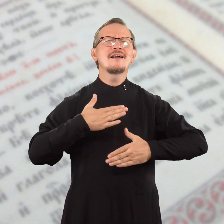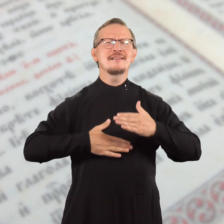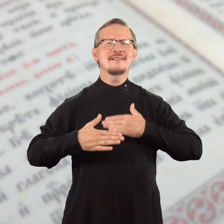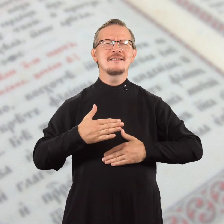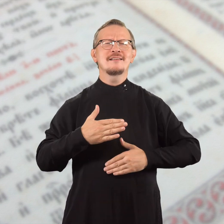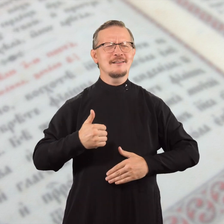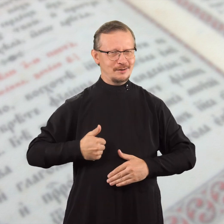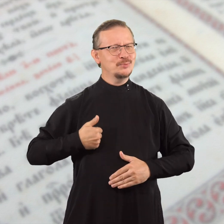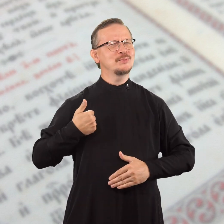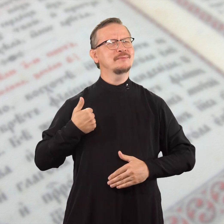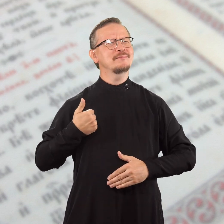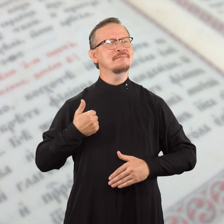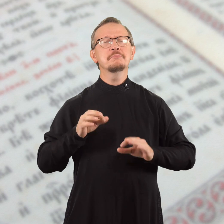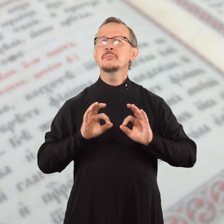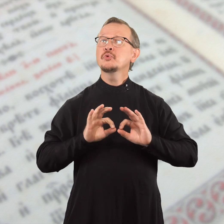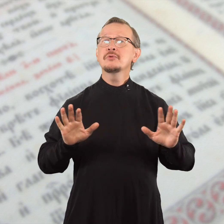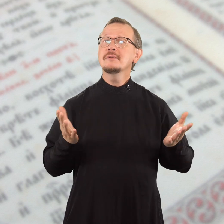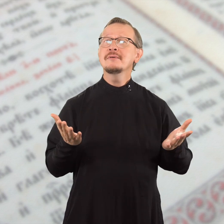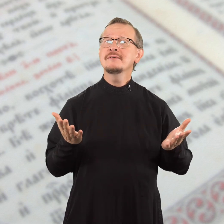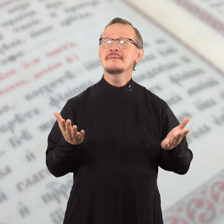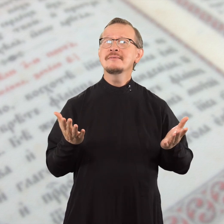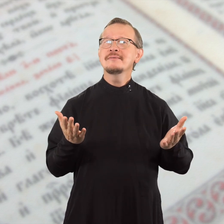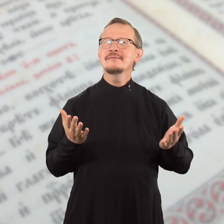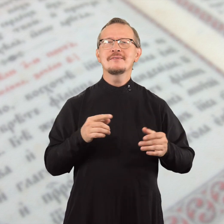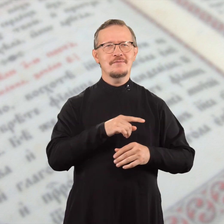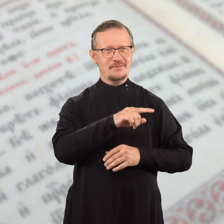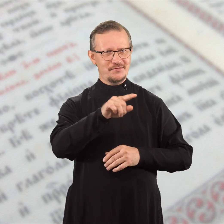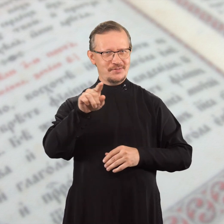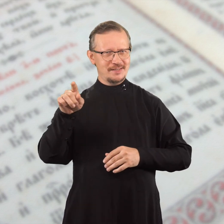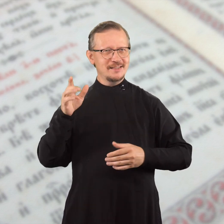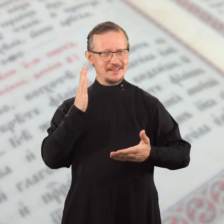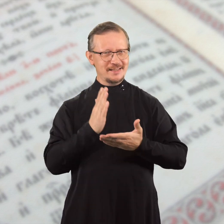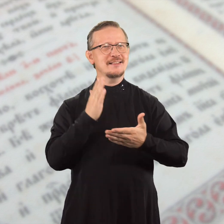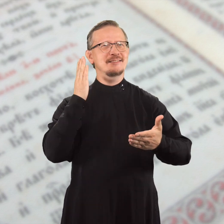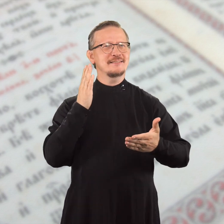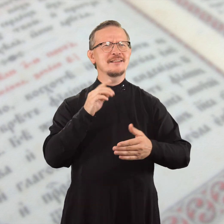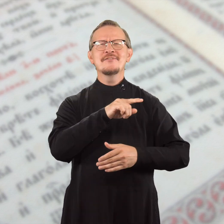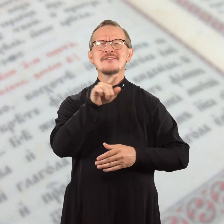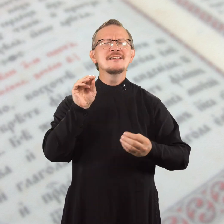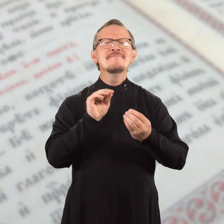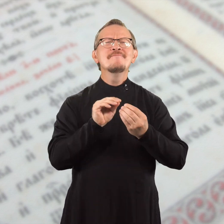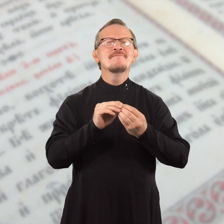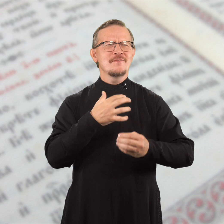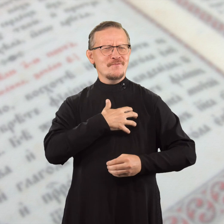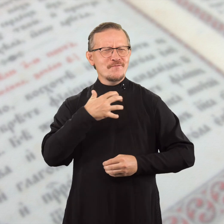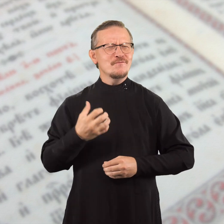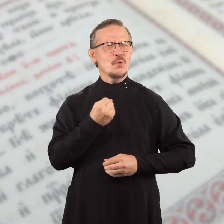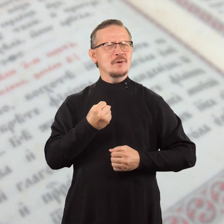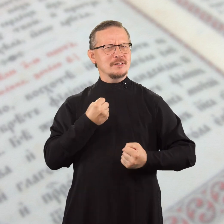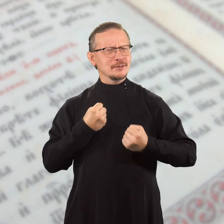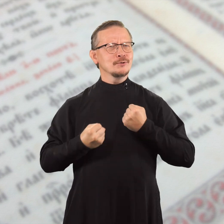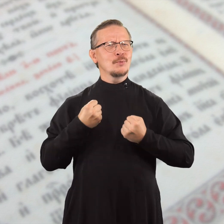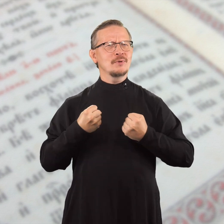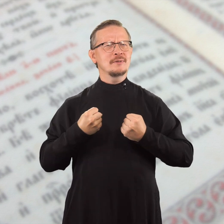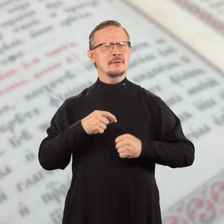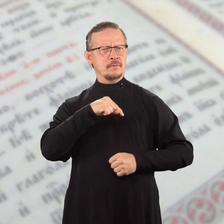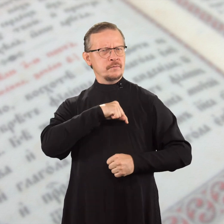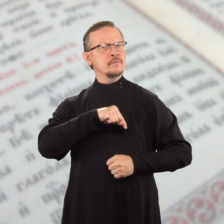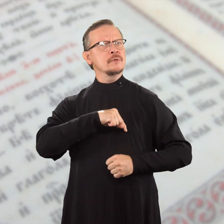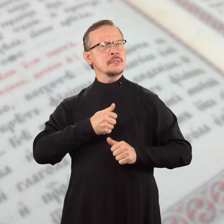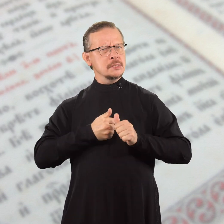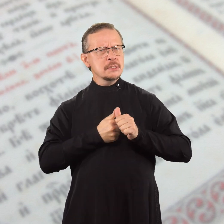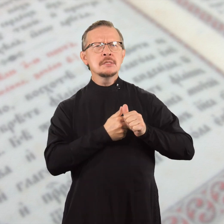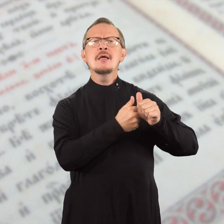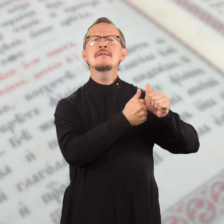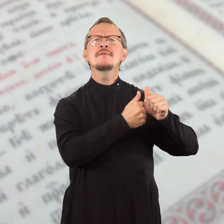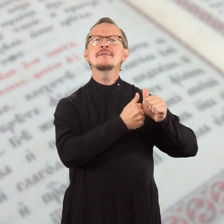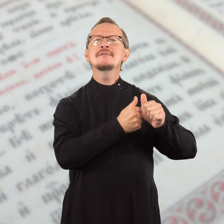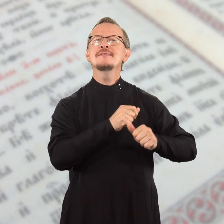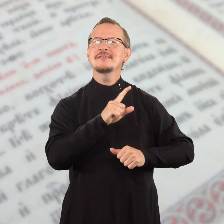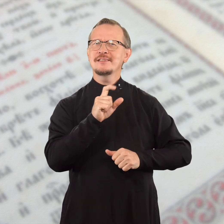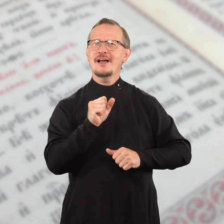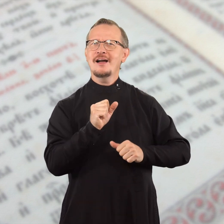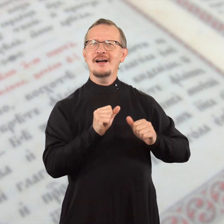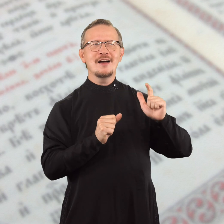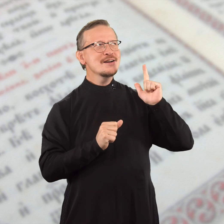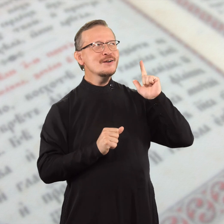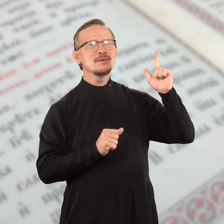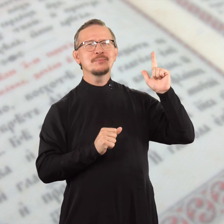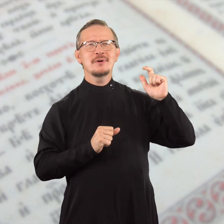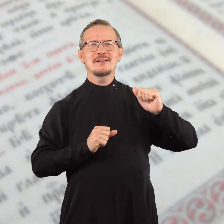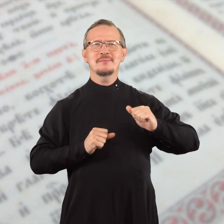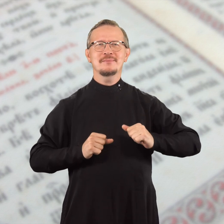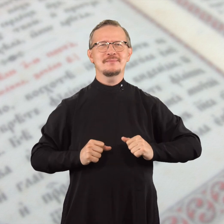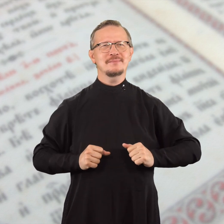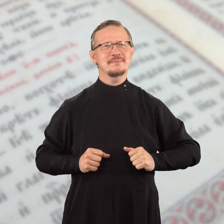вы моя радость и гордость, по-прежнему твердо следуйте за Господом.